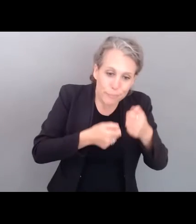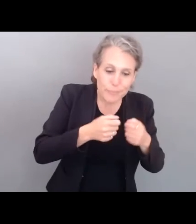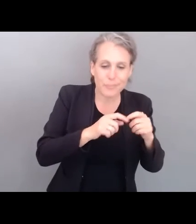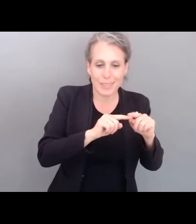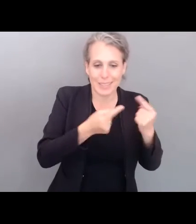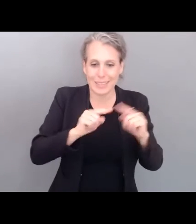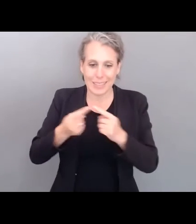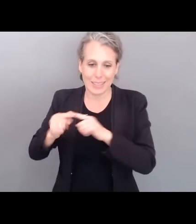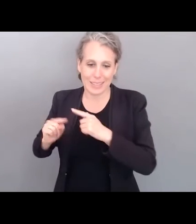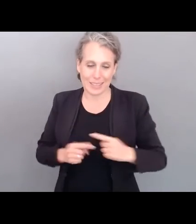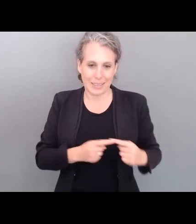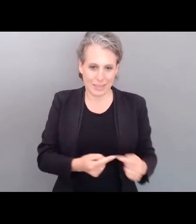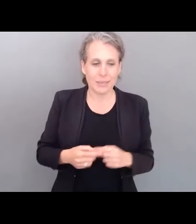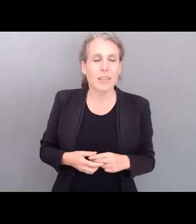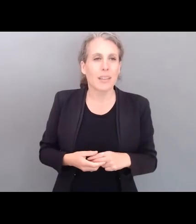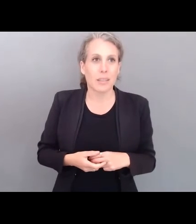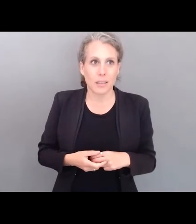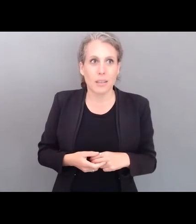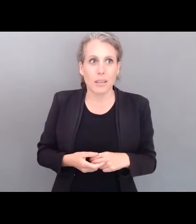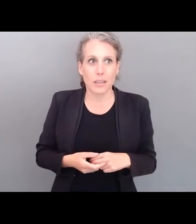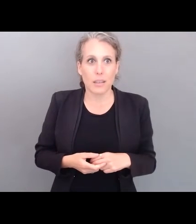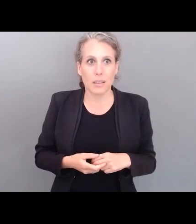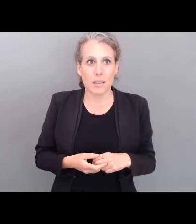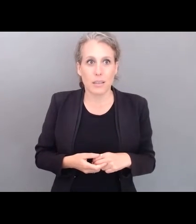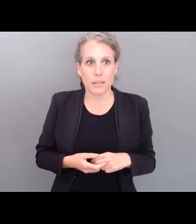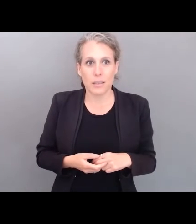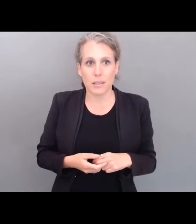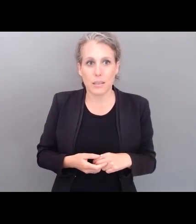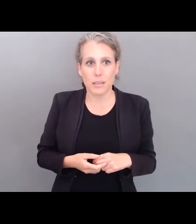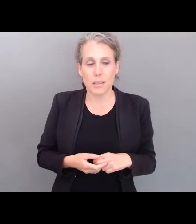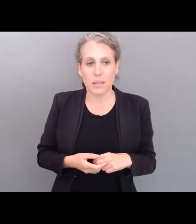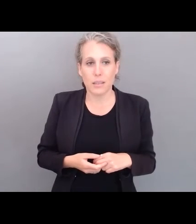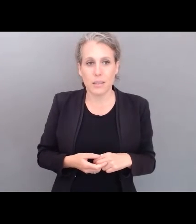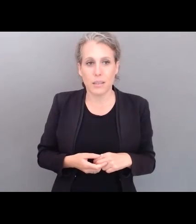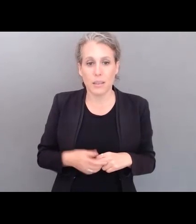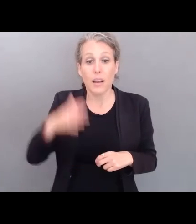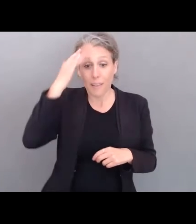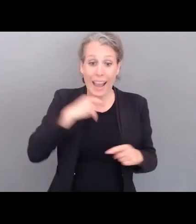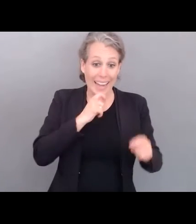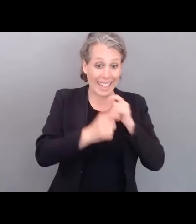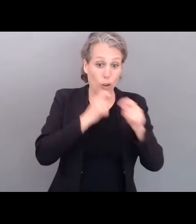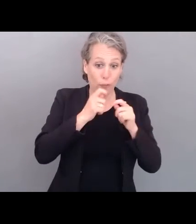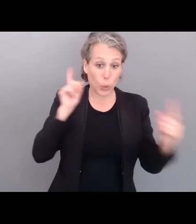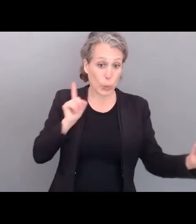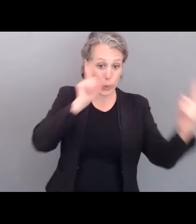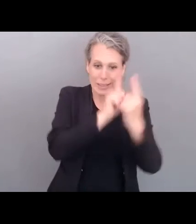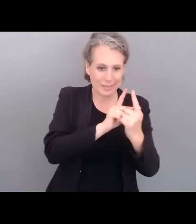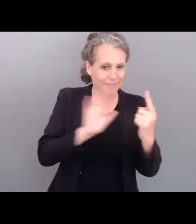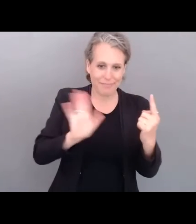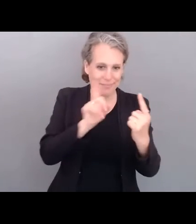pan dem you can, tuvimos que tomar entrevistas por teléfono y usando otras